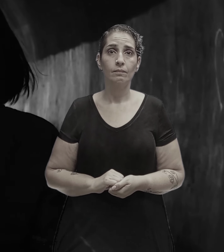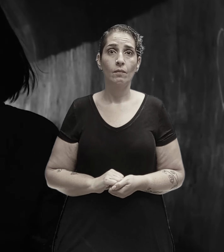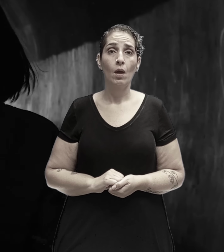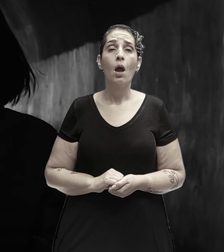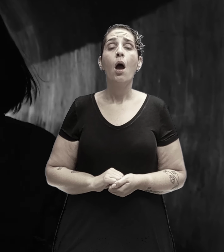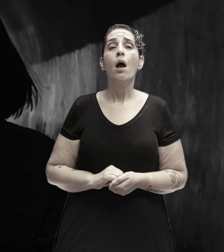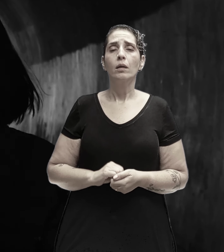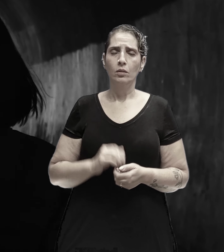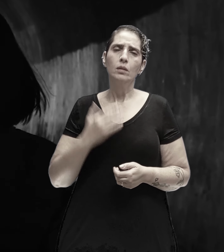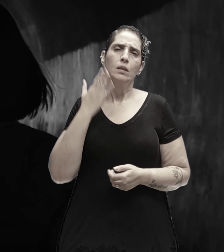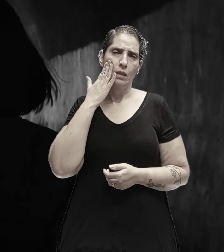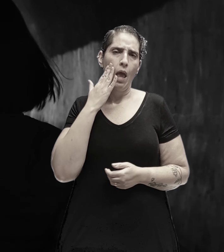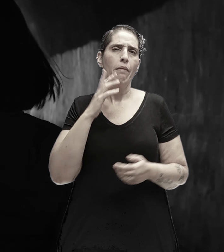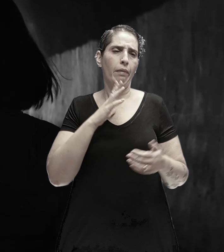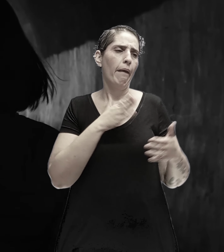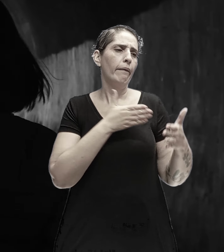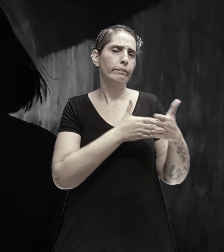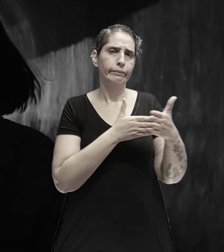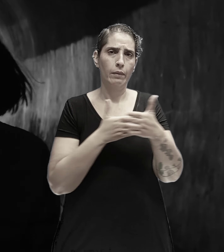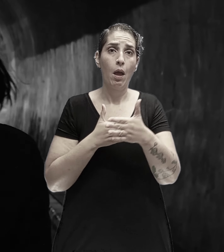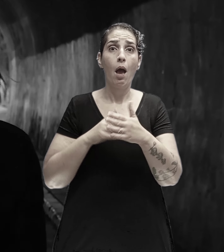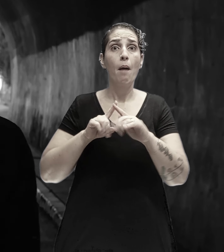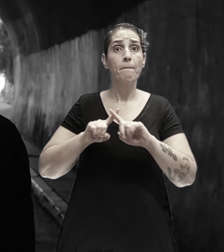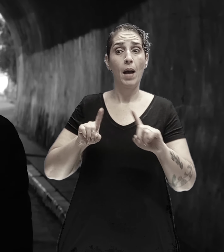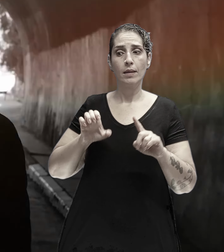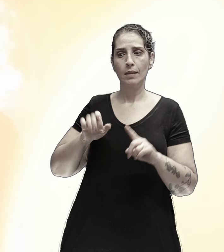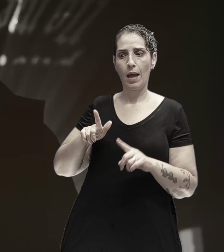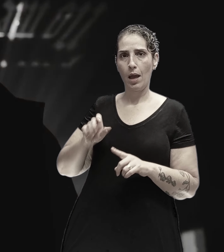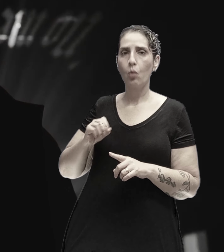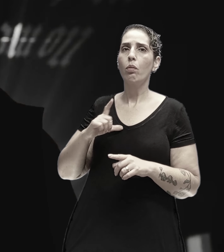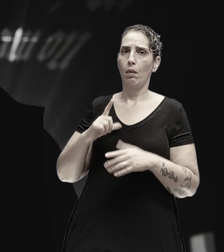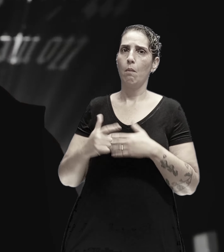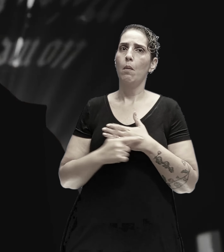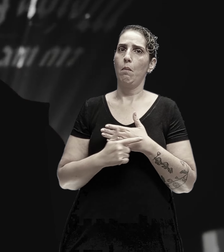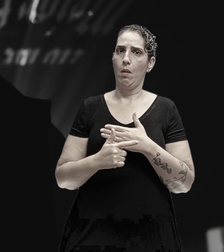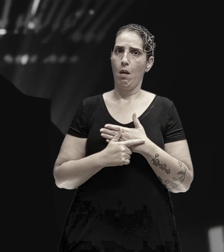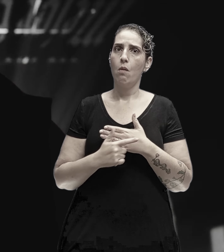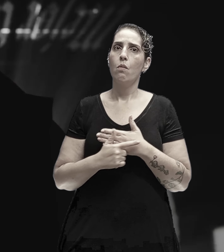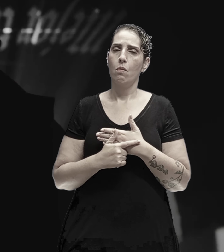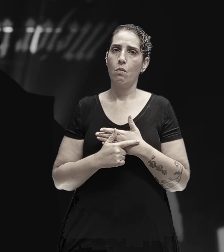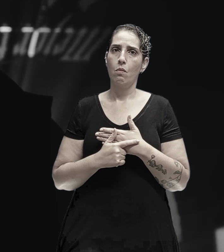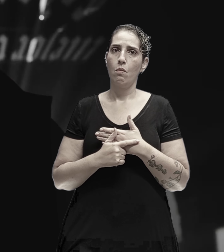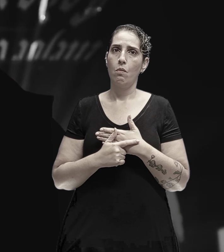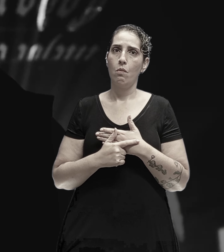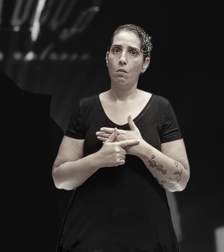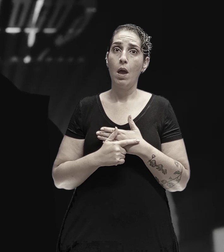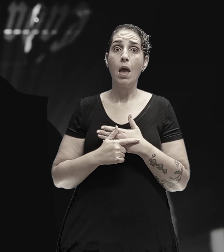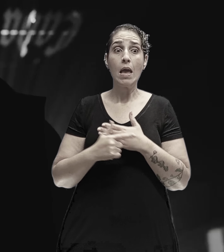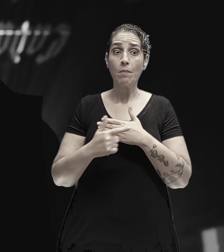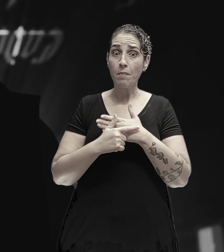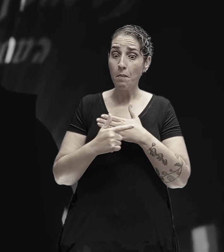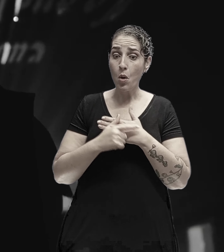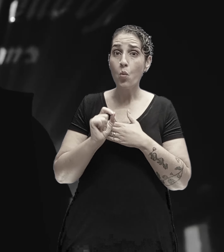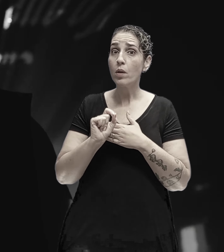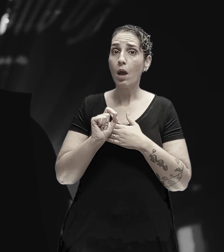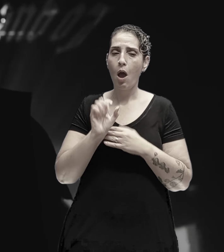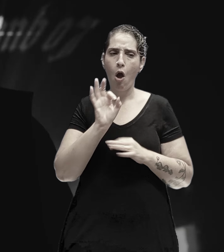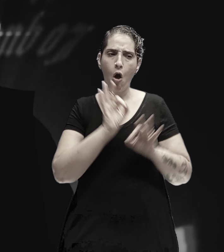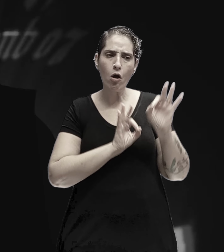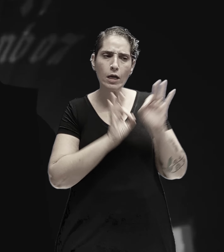Apesar de suas limitações, o ego possui uma função. Ele organiza a experiência,